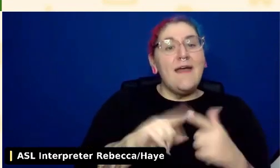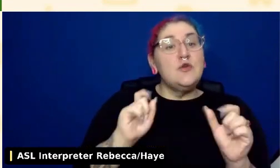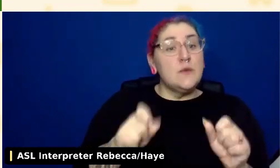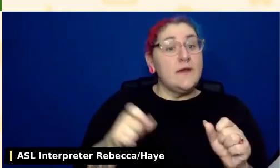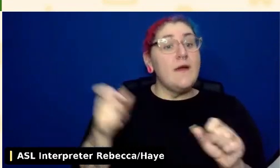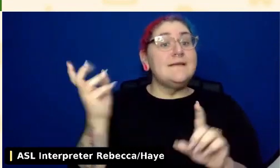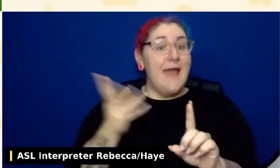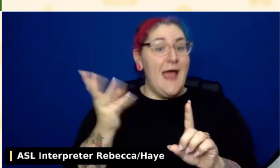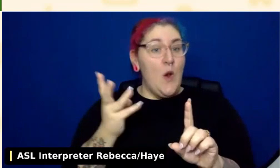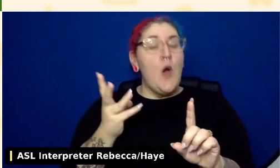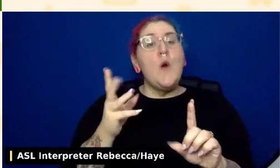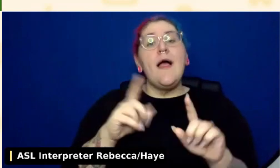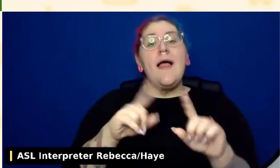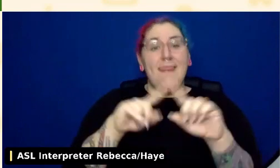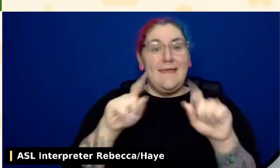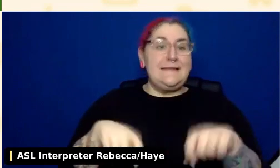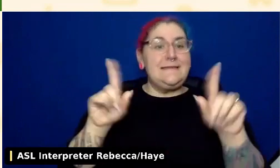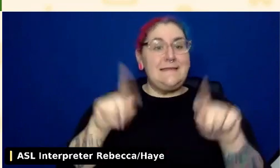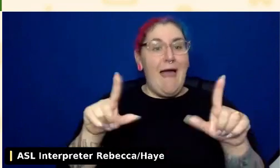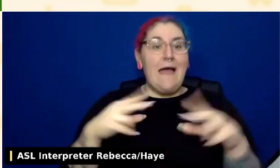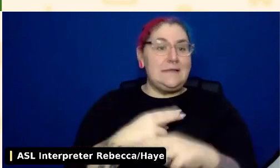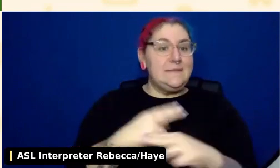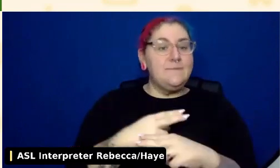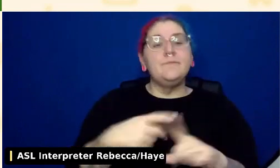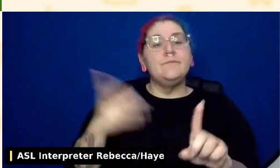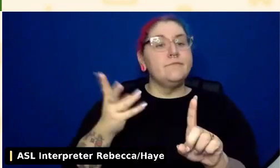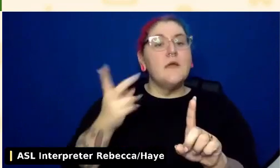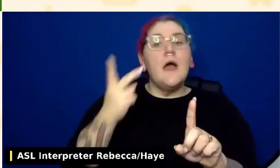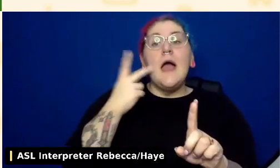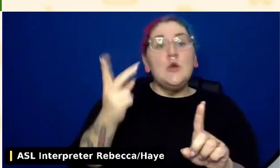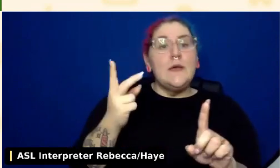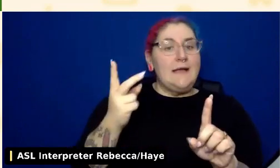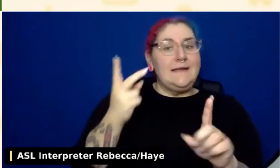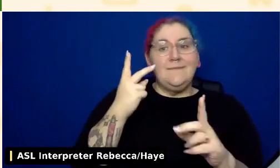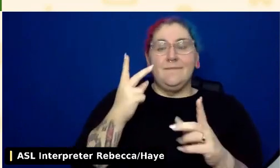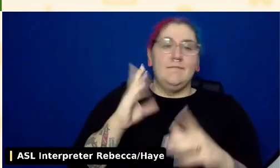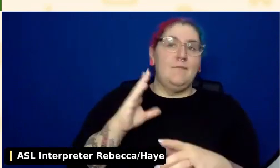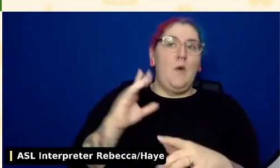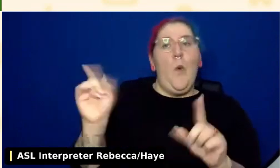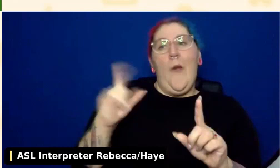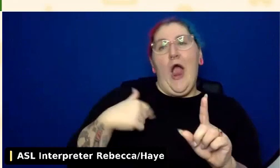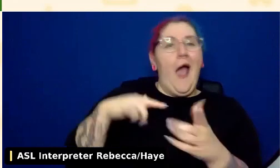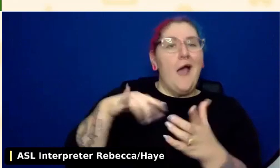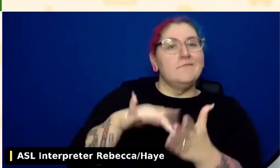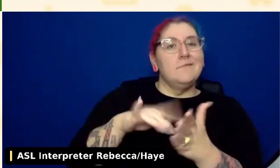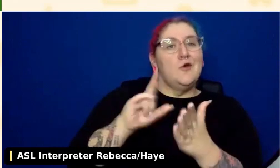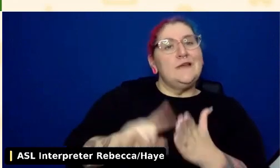Y eso le brinda información general sobre dónde obtuve parte de mi información sobre los archivos de Lottie, etc.